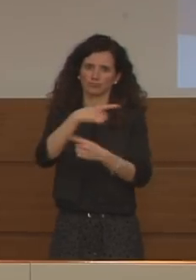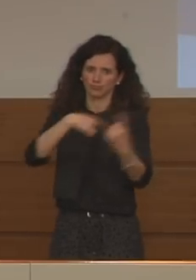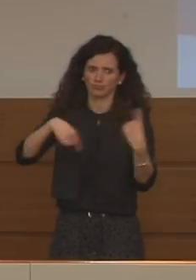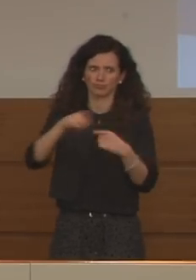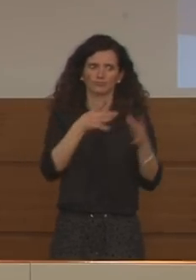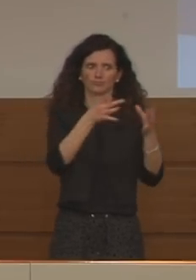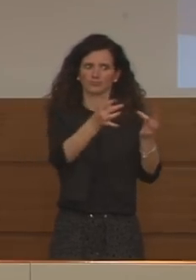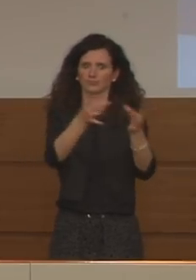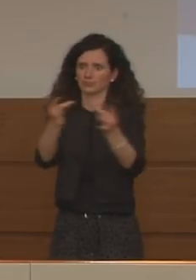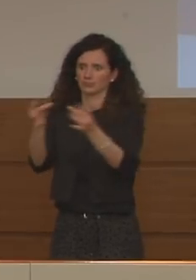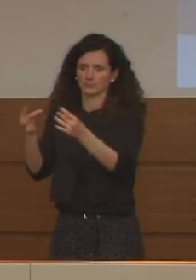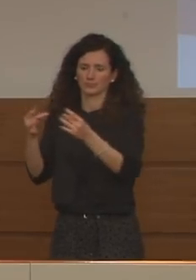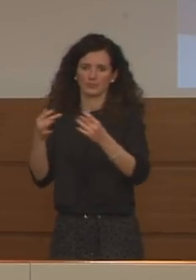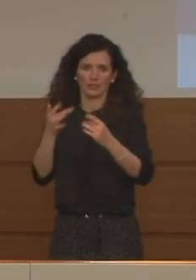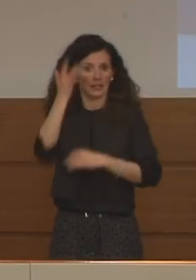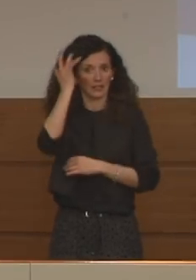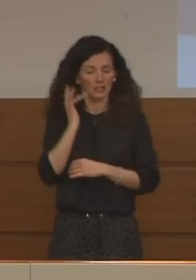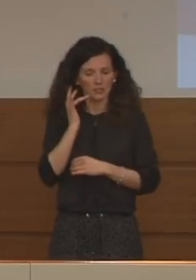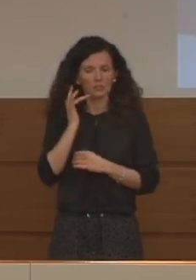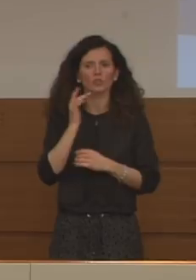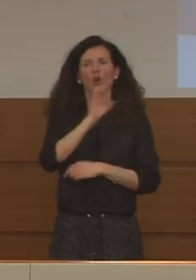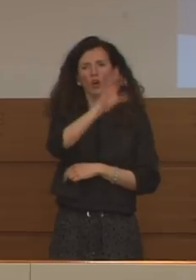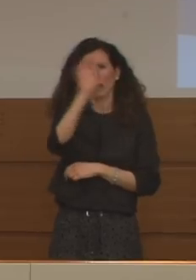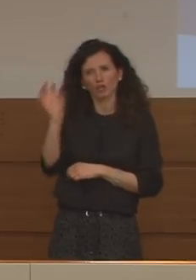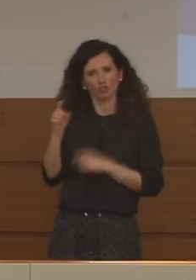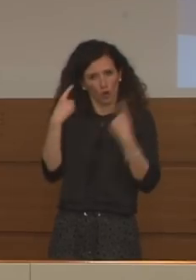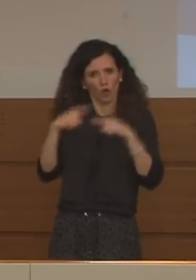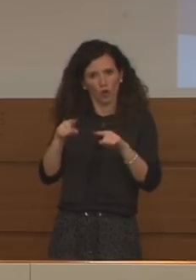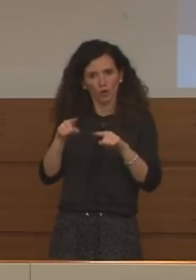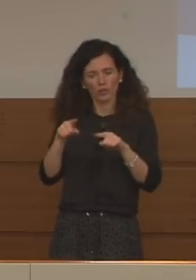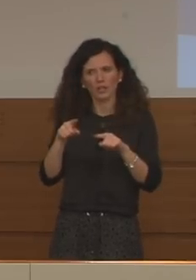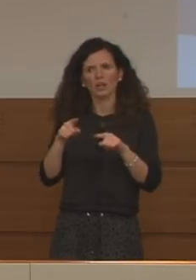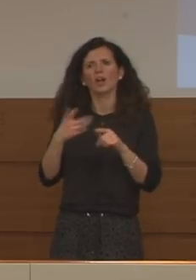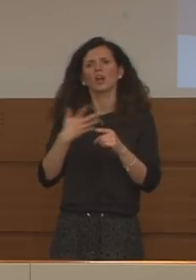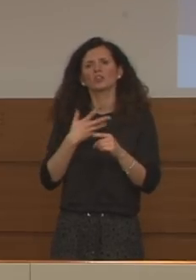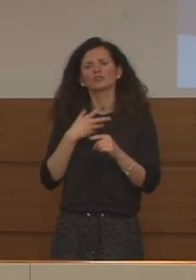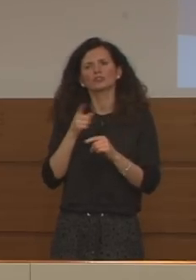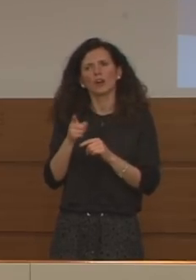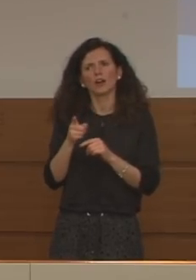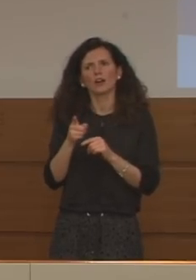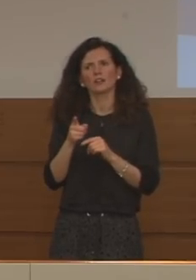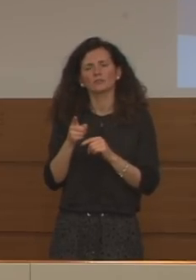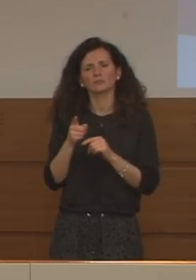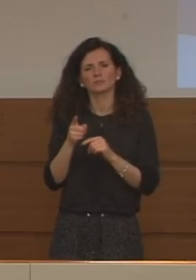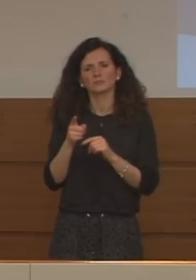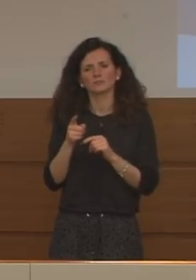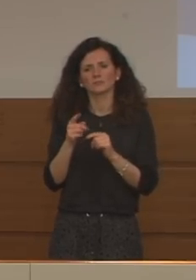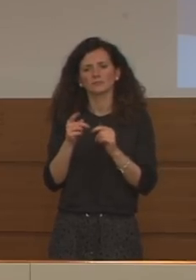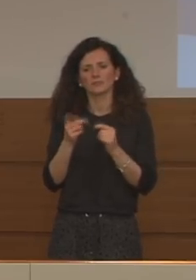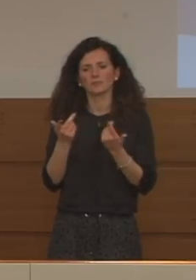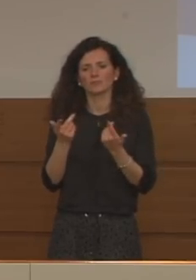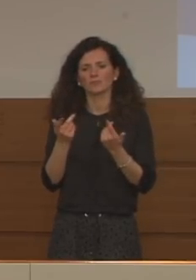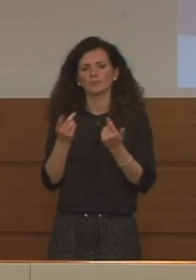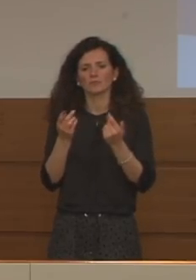dei meccanismi e anche delle soluzioni di tele-contatto sostanzialmente,